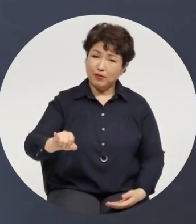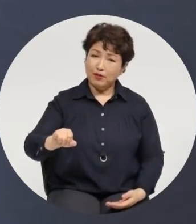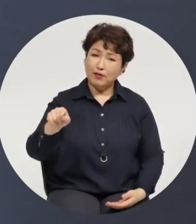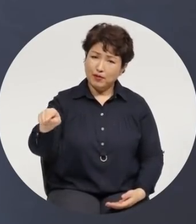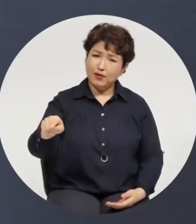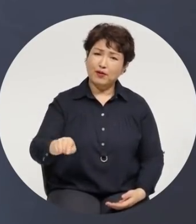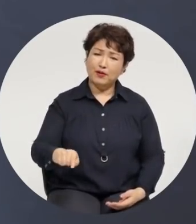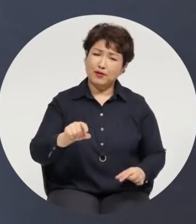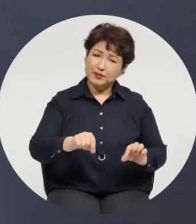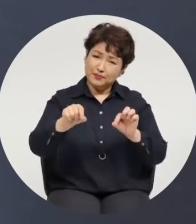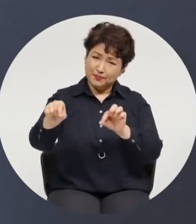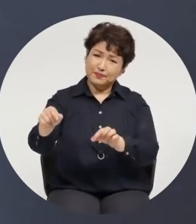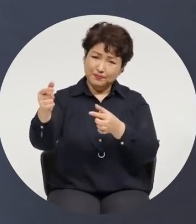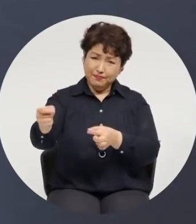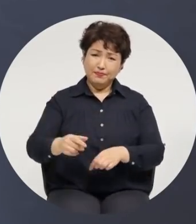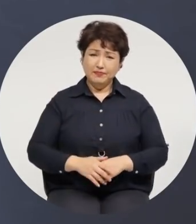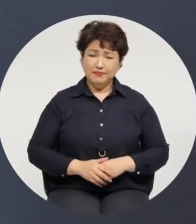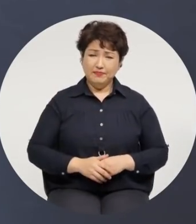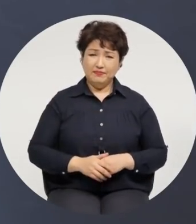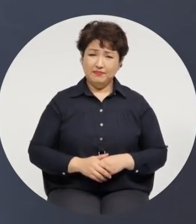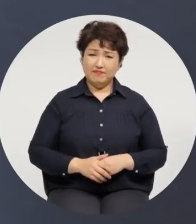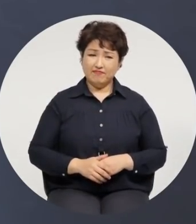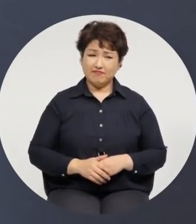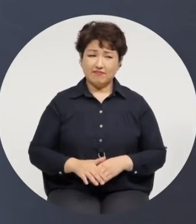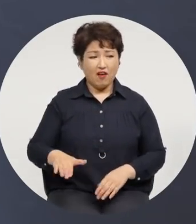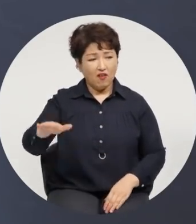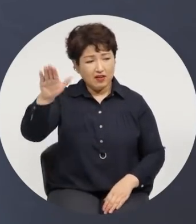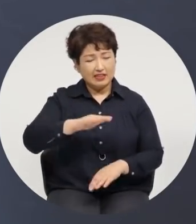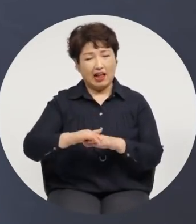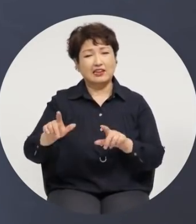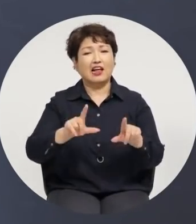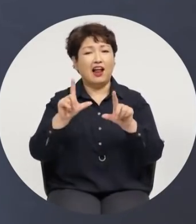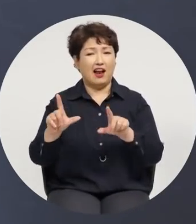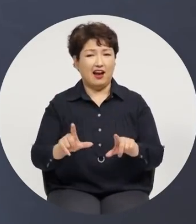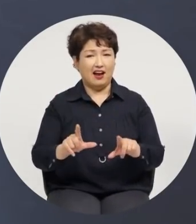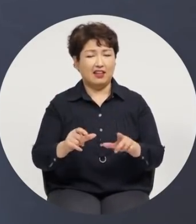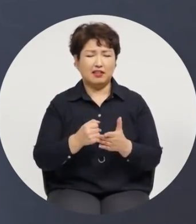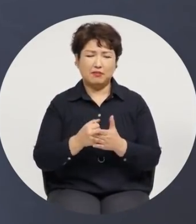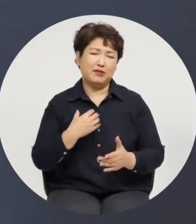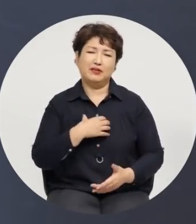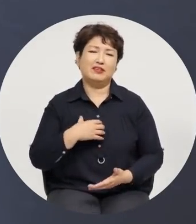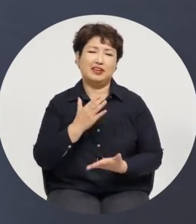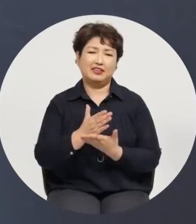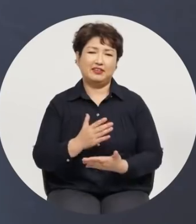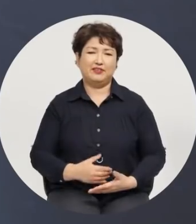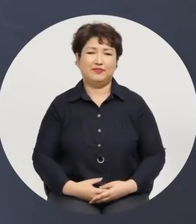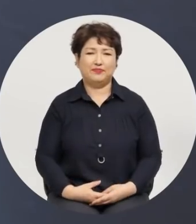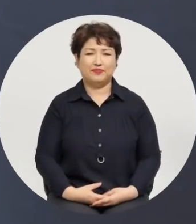본인처럼 또 잘 살 거예요 '걱정 안 하셔도 된다' 이 말이에요